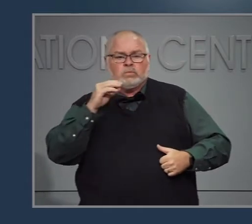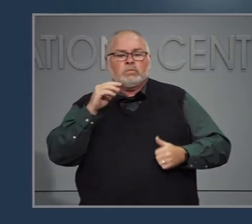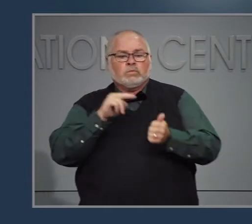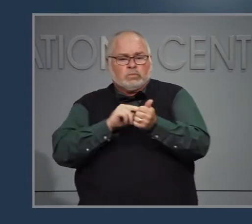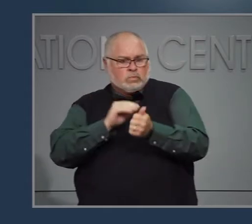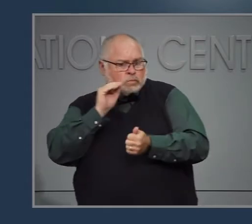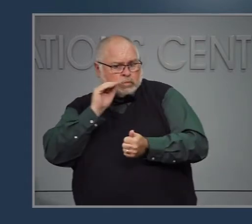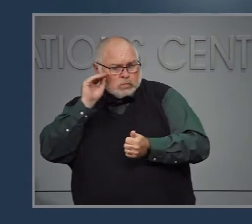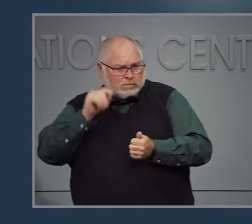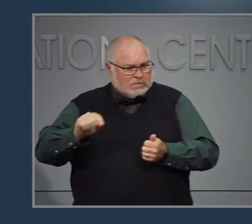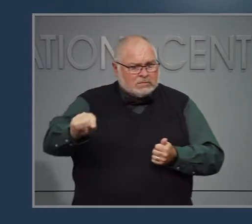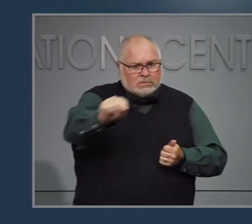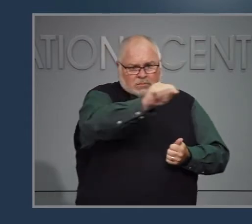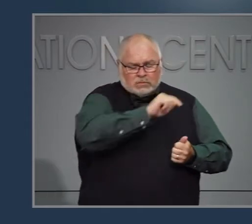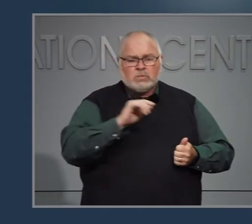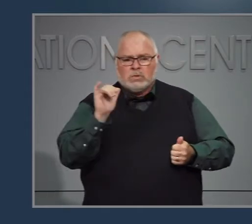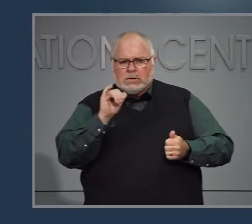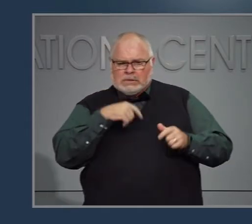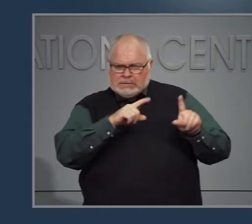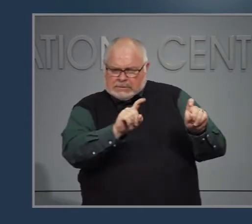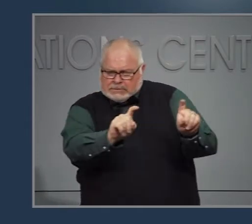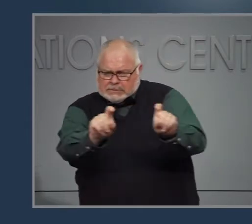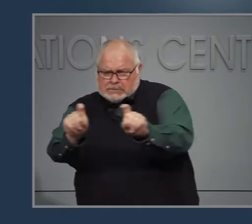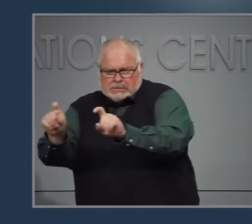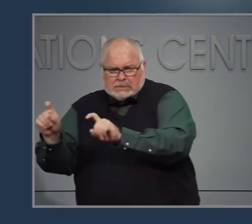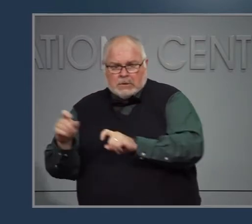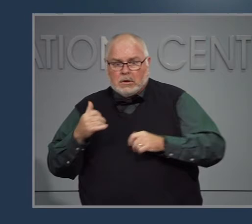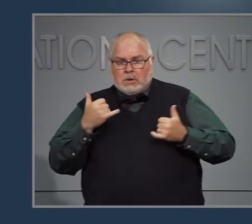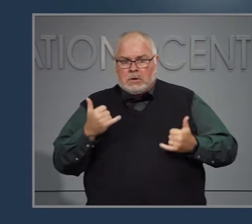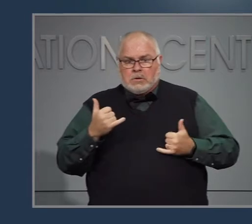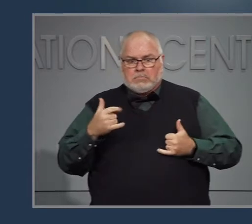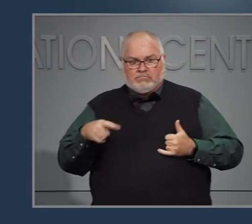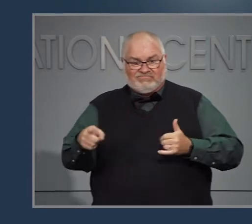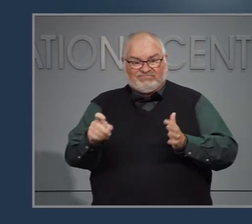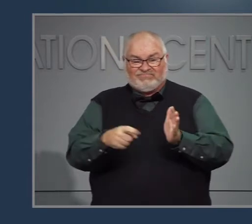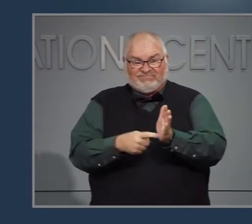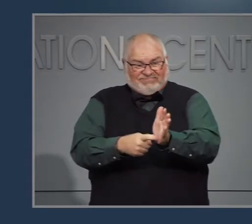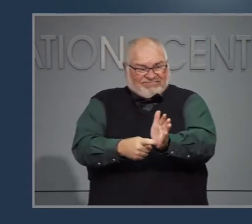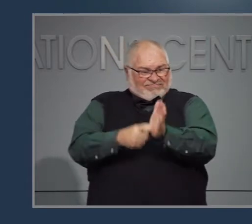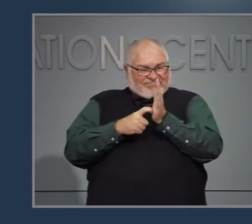del Norte. Las sequías existentes se quieren que el personal de asilo se les haga